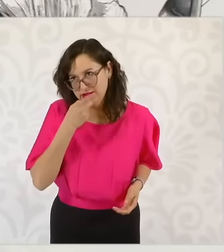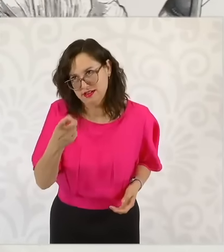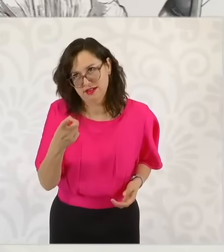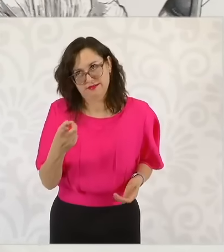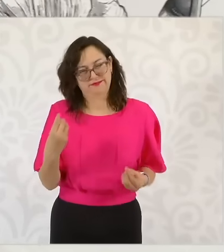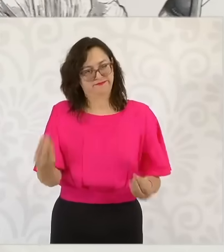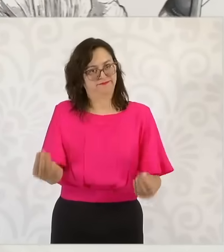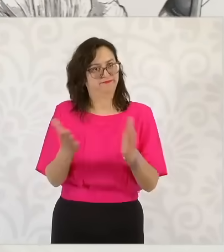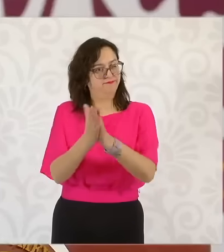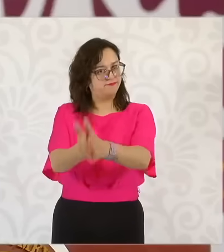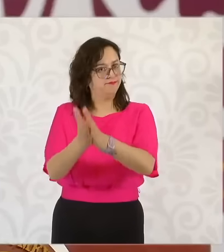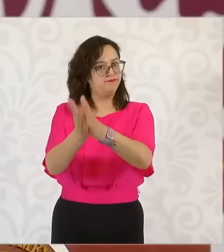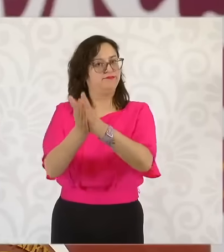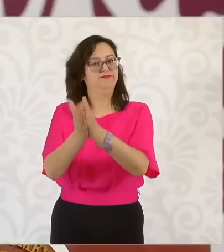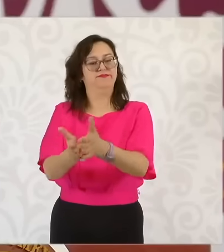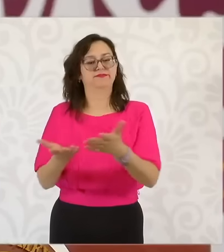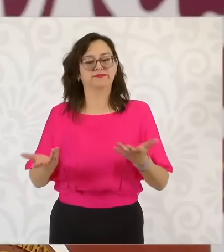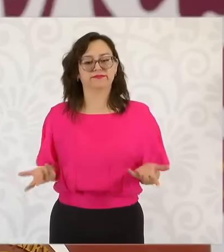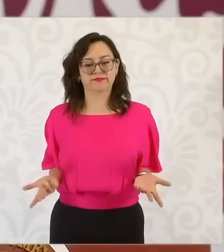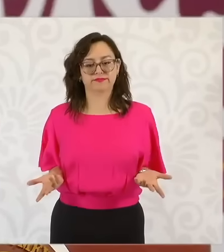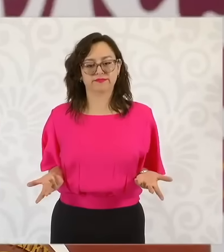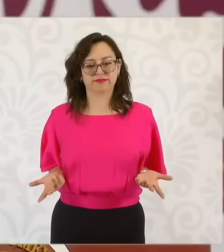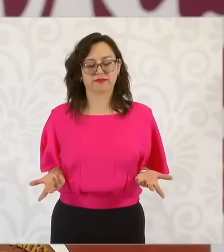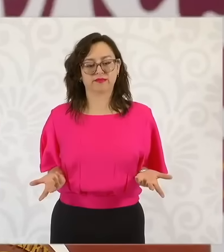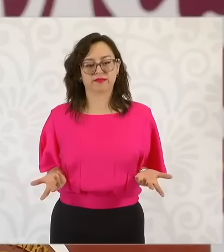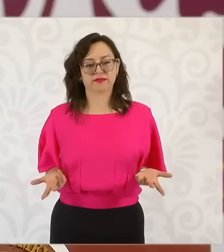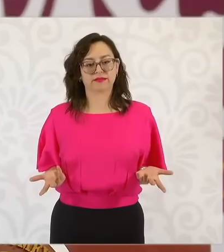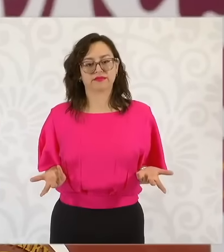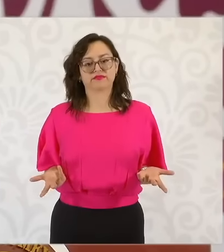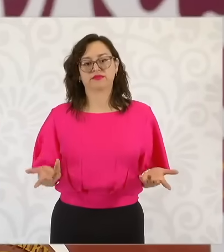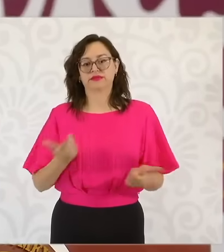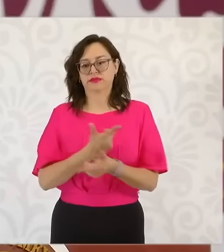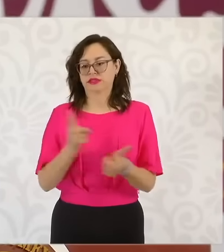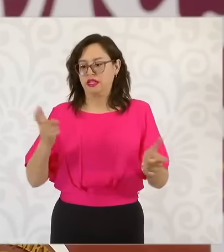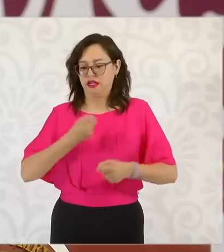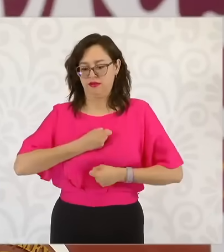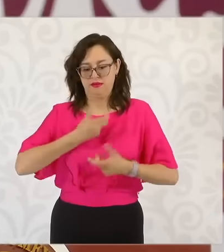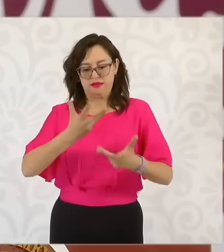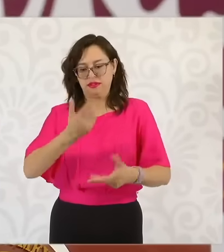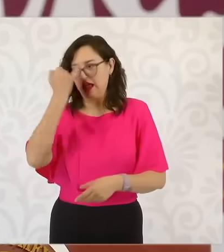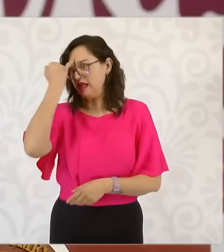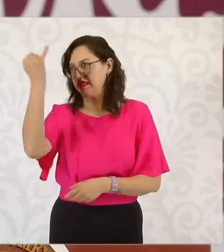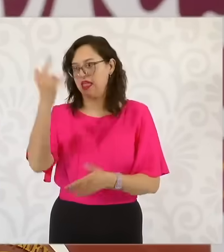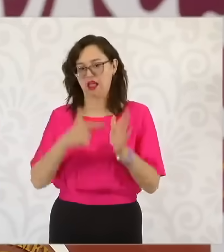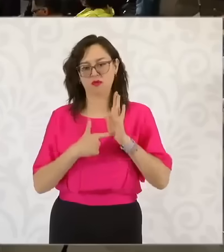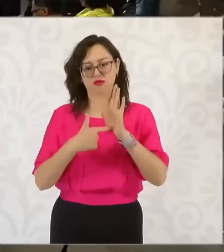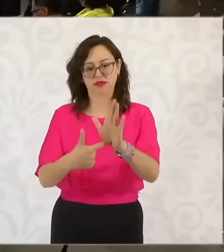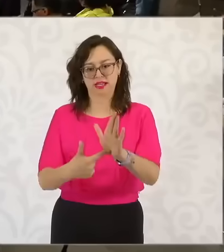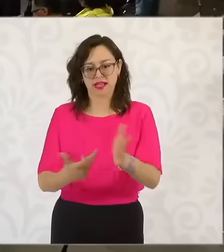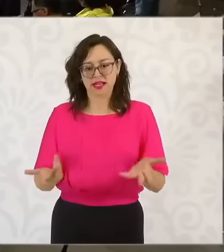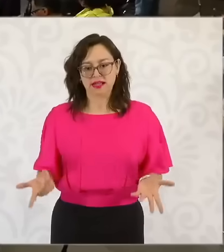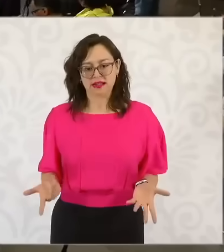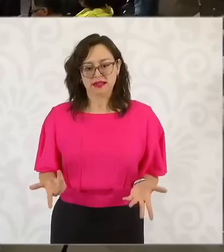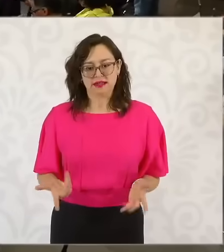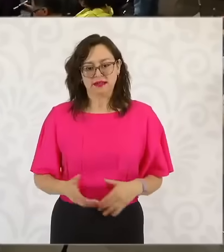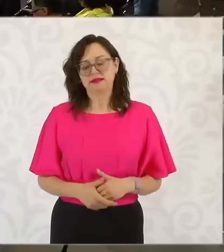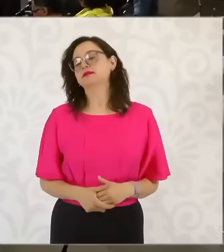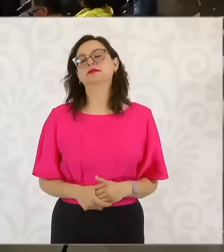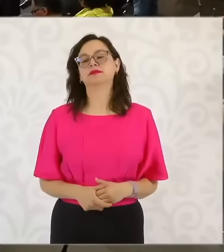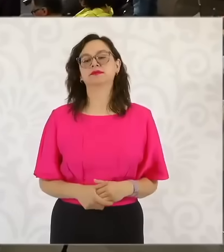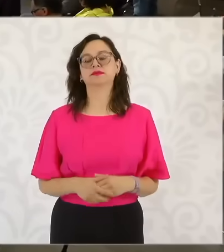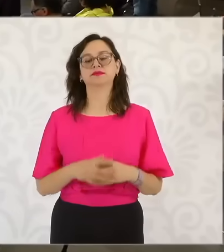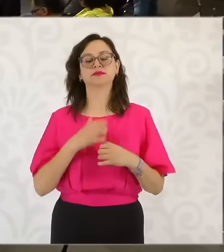de lucha a favor de la libertad de difusión de las ideas y si me permite licenciado preguntarle